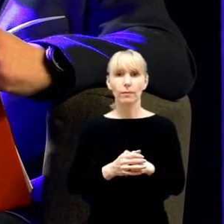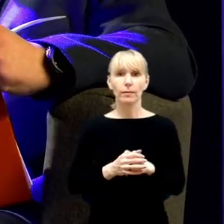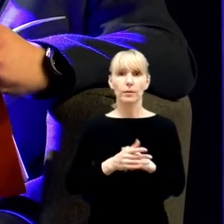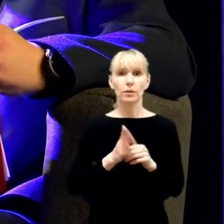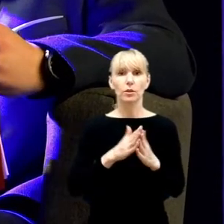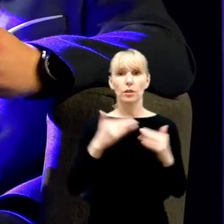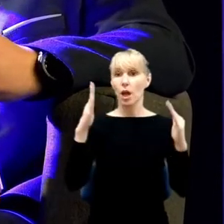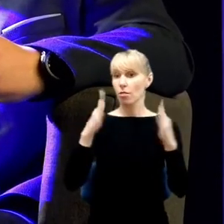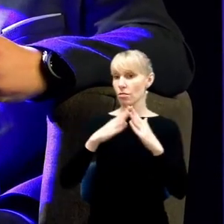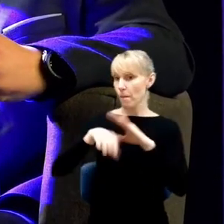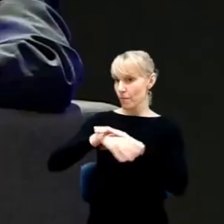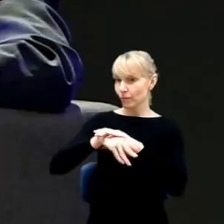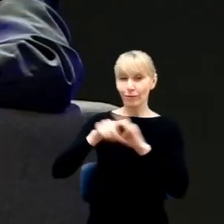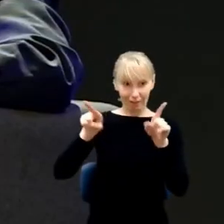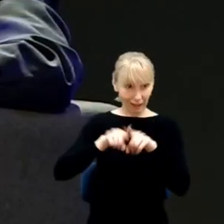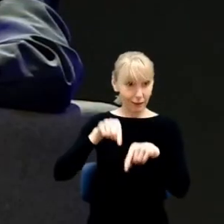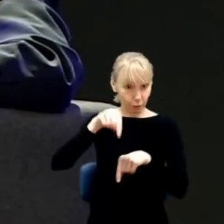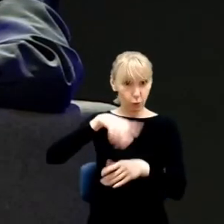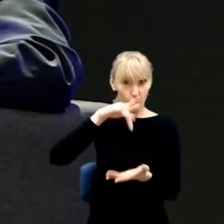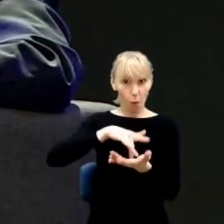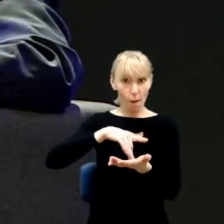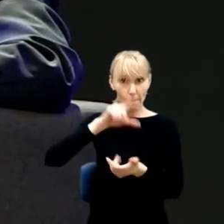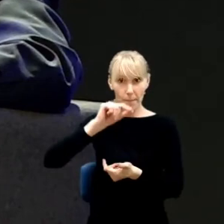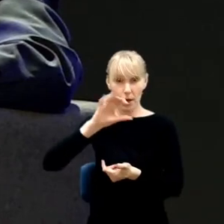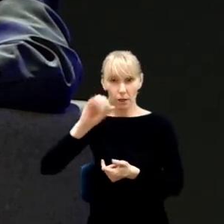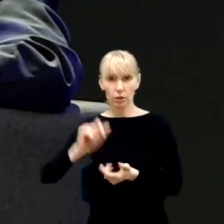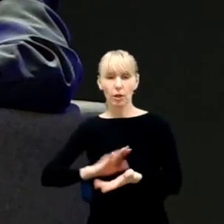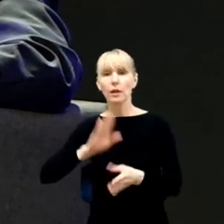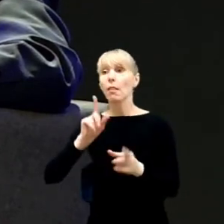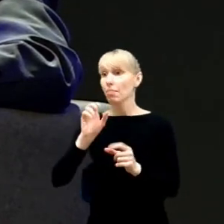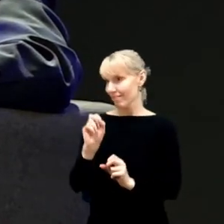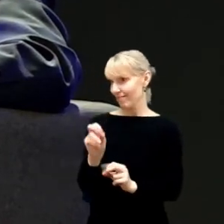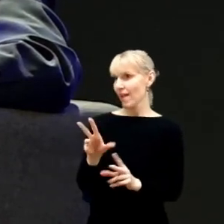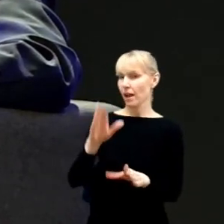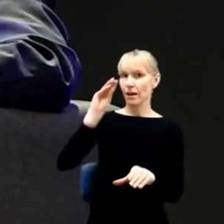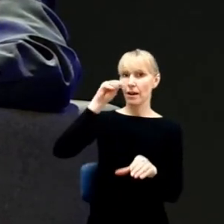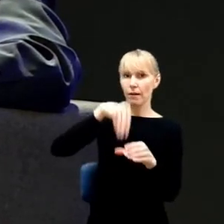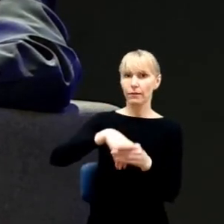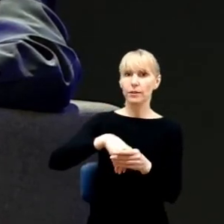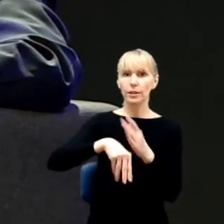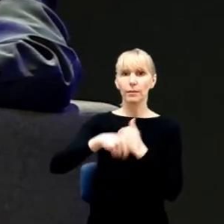Tak, w tych 134 mieszkaniach jest jedna kamienica w centrum miasta.